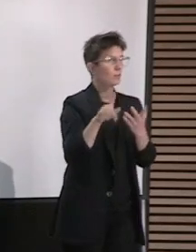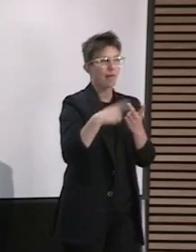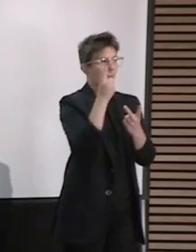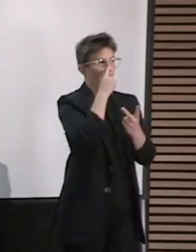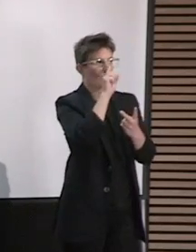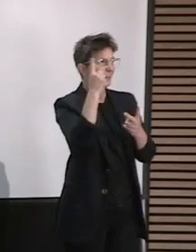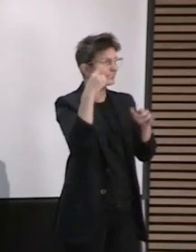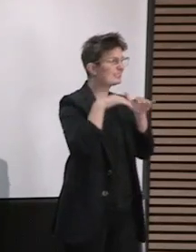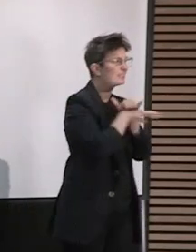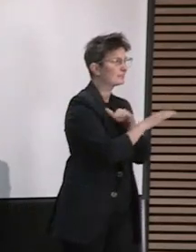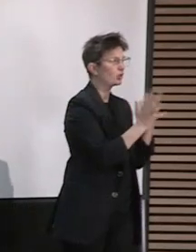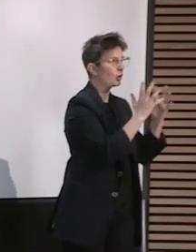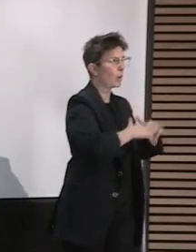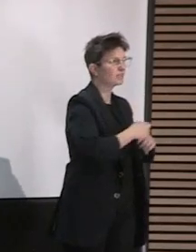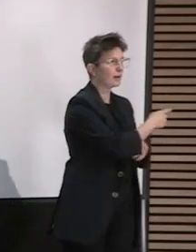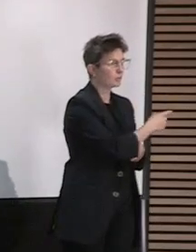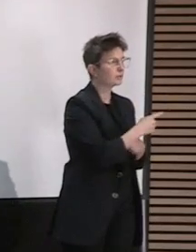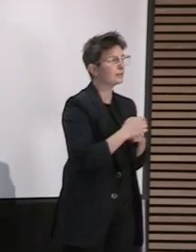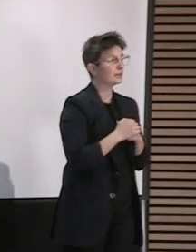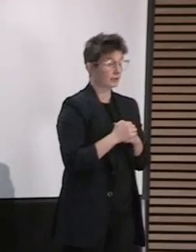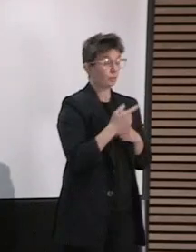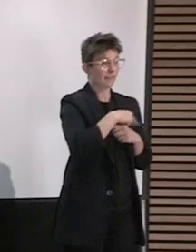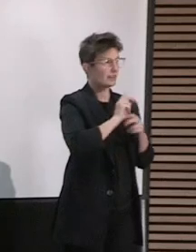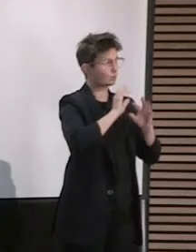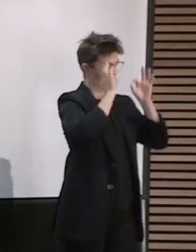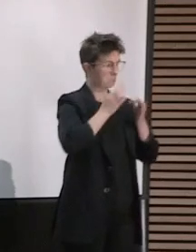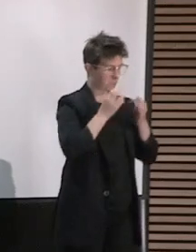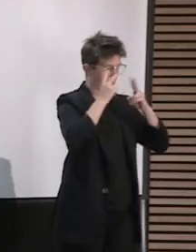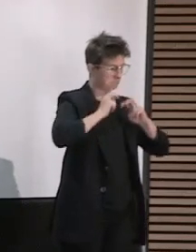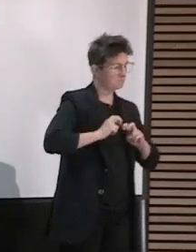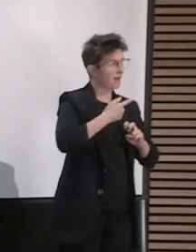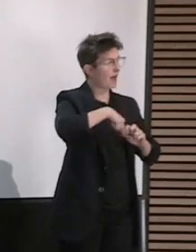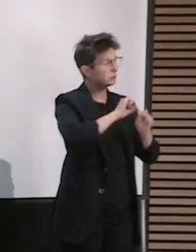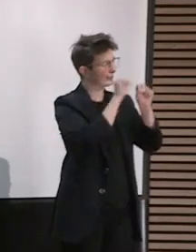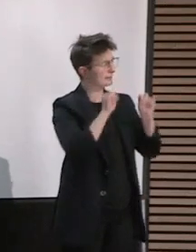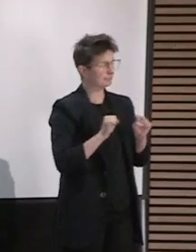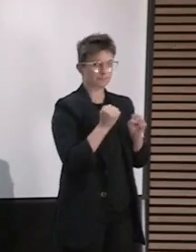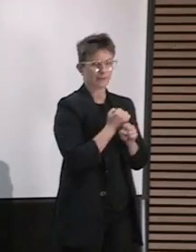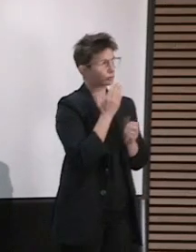kua, kua maarama ratau ki nga mahi o te haumaru ipurangi. He